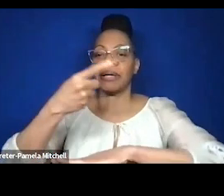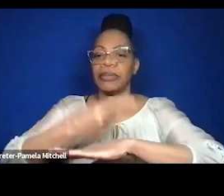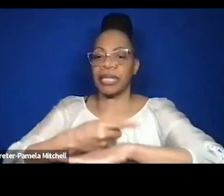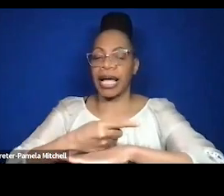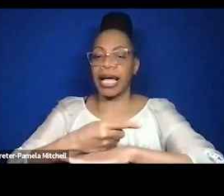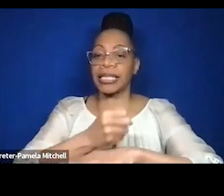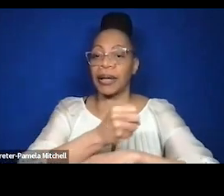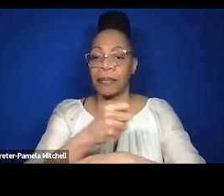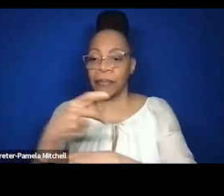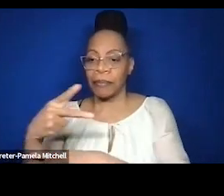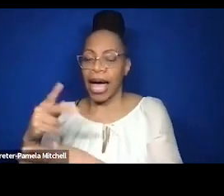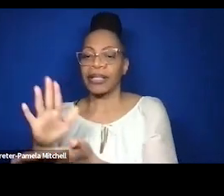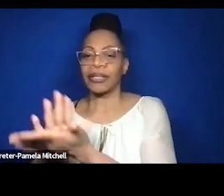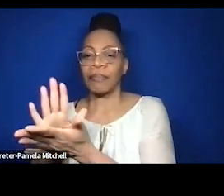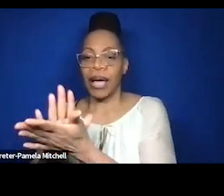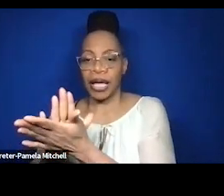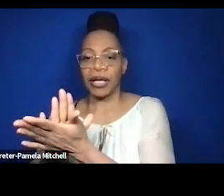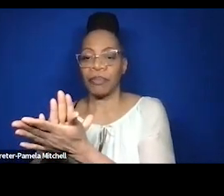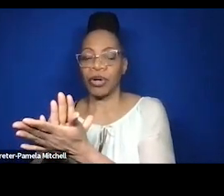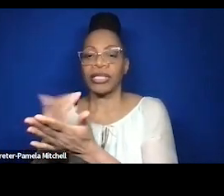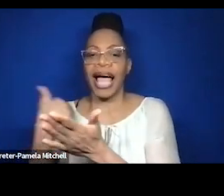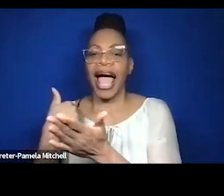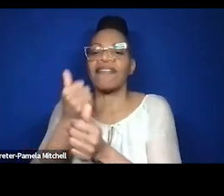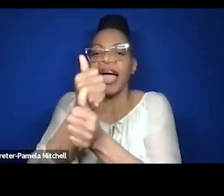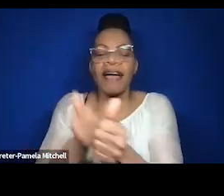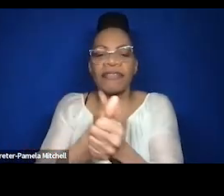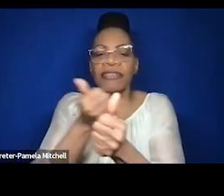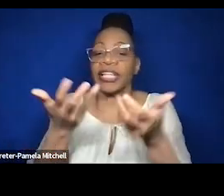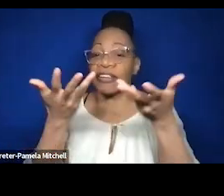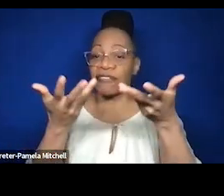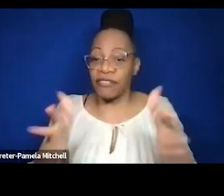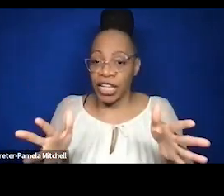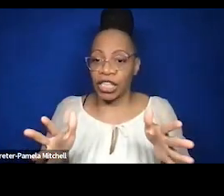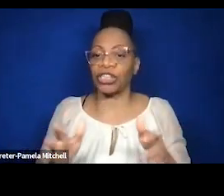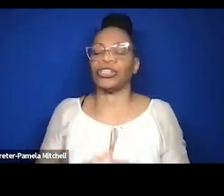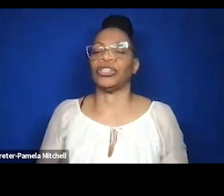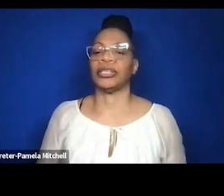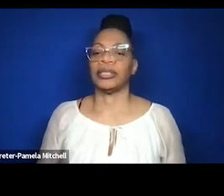solo para terminar todo y quitarlo de en medio. Como con todo lo demás, por supuesto,